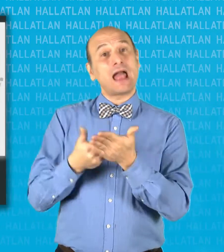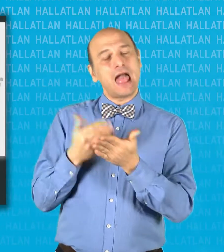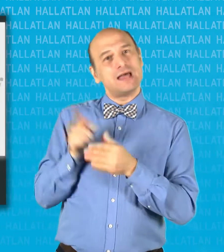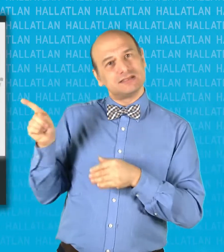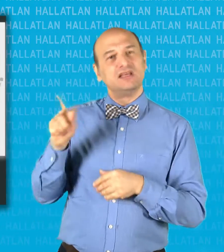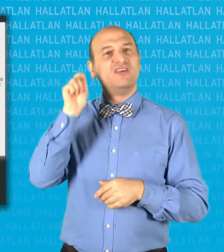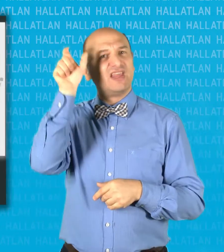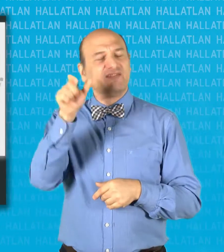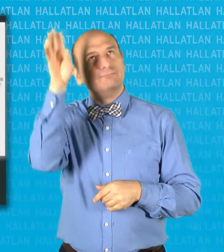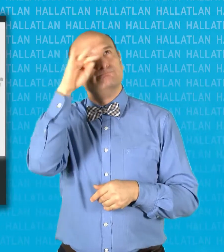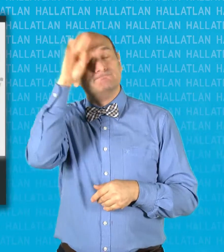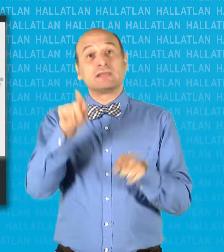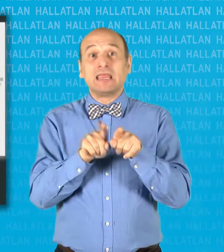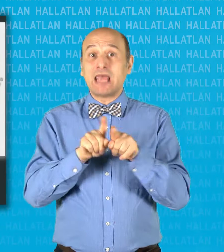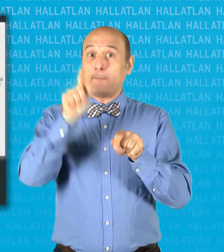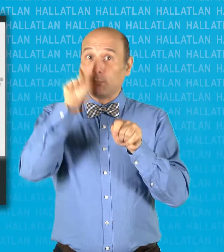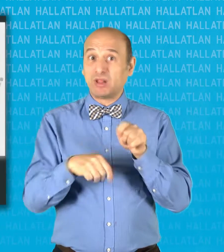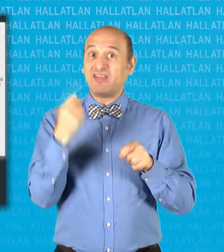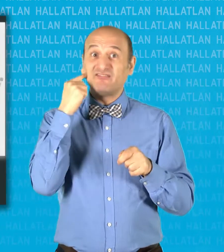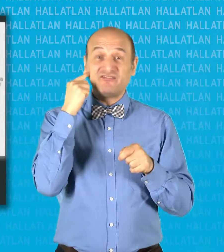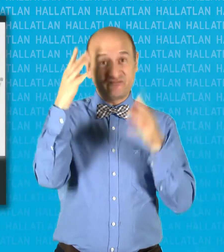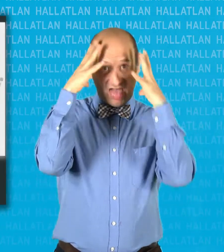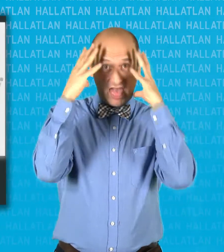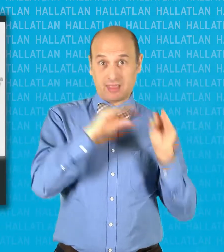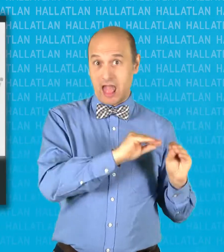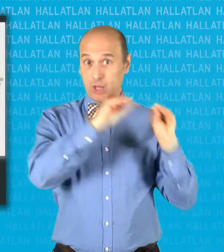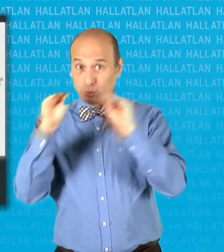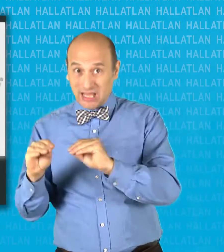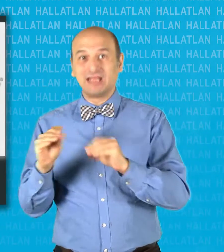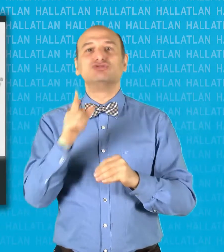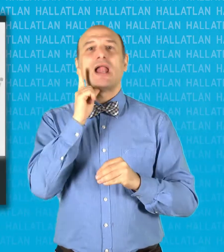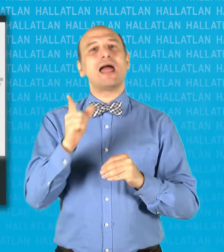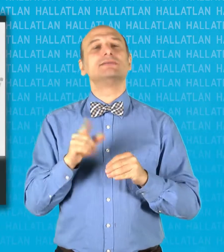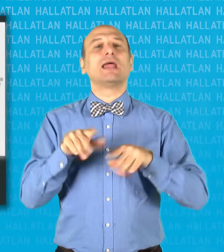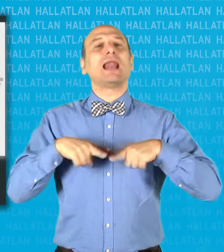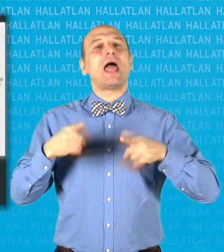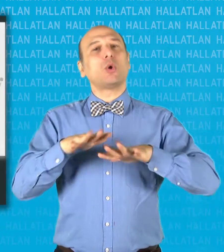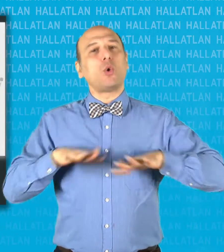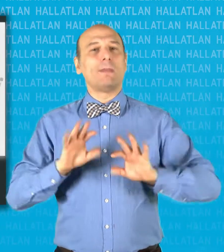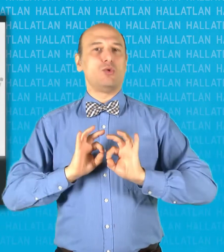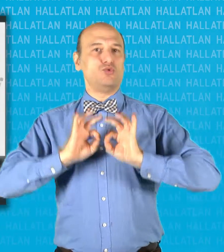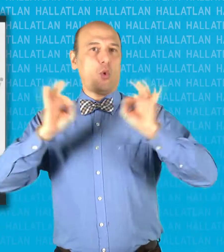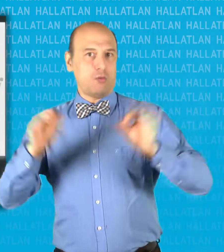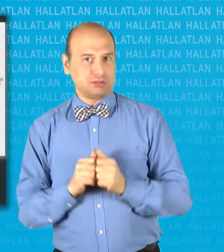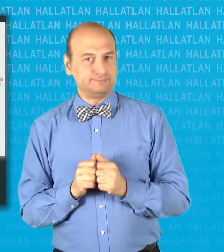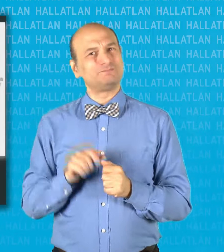A műtéttől életkörülményeinek javulását várja,